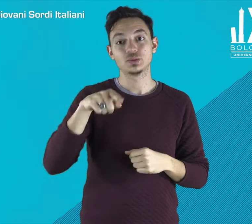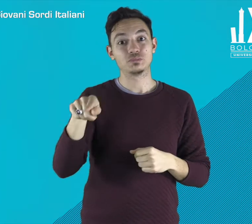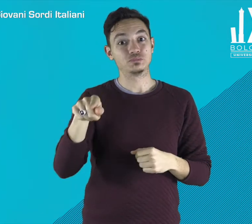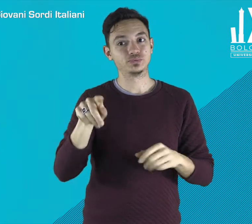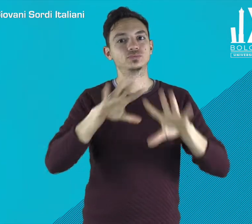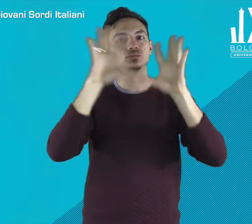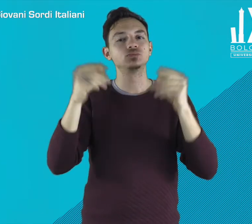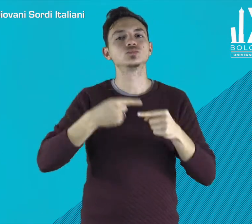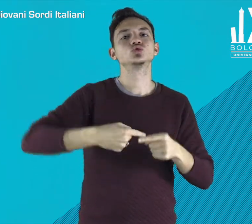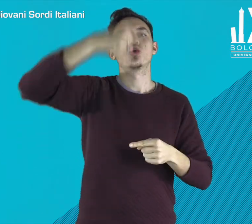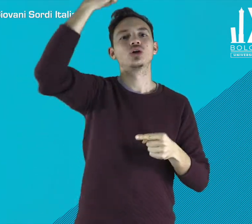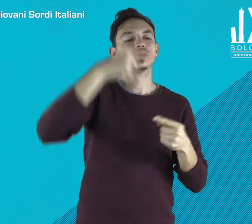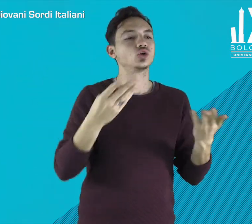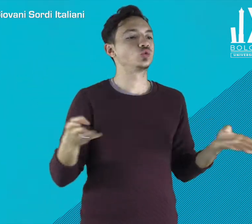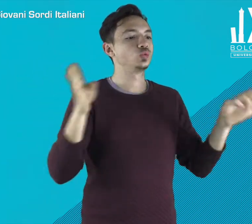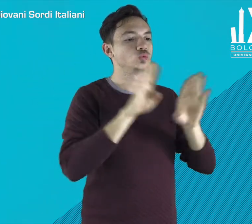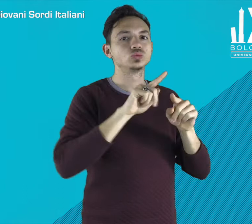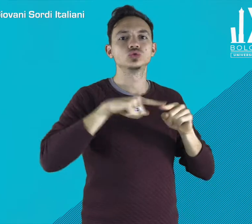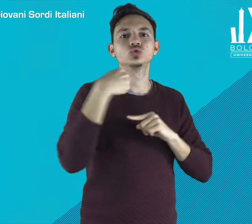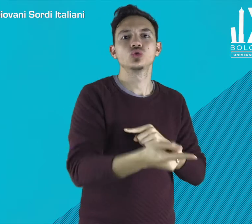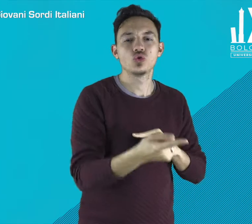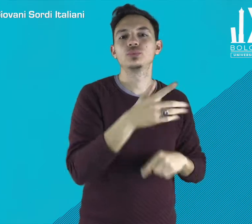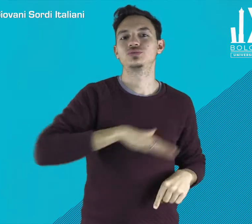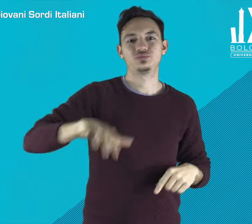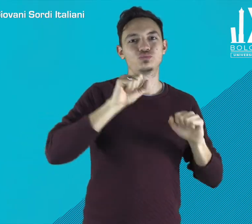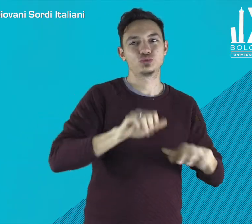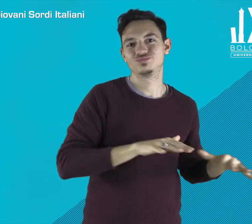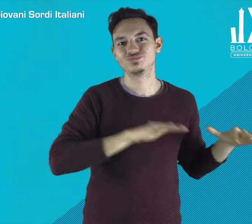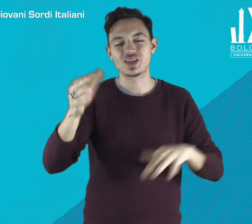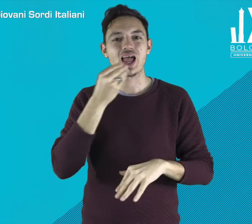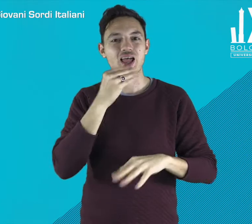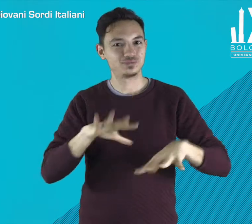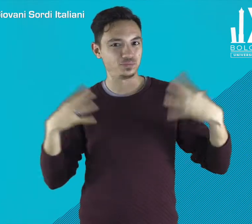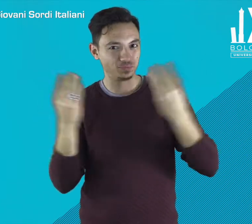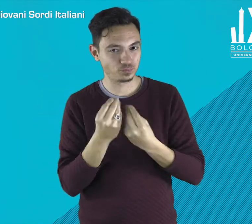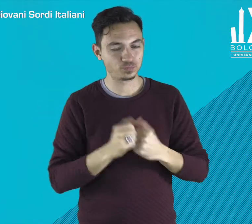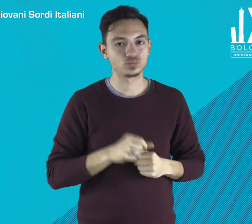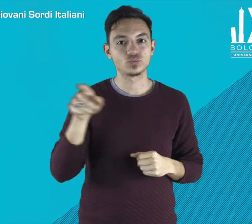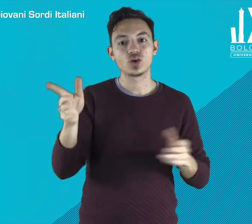Per cui dopo la chiusura del Congresso, ci sarà la possibilità di festeggiare insieme a cena